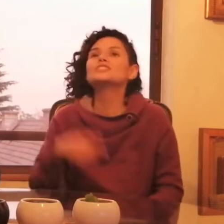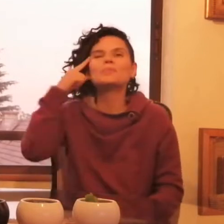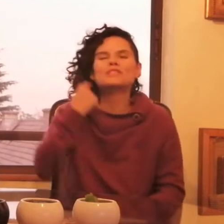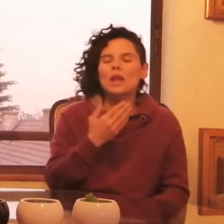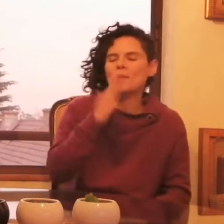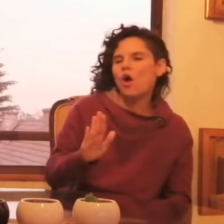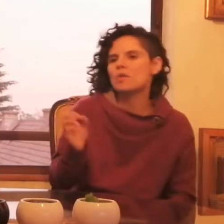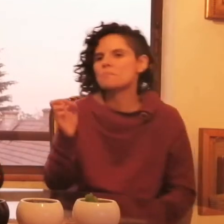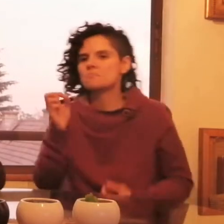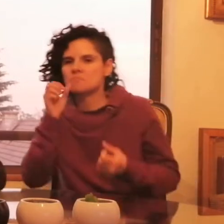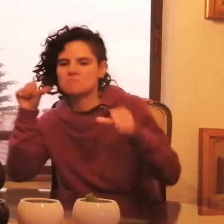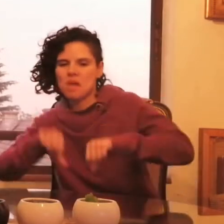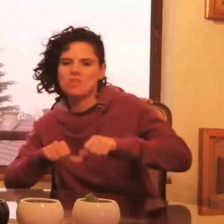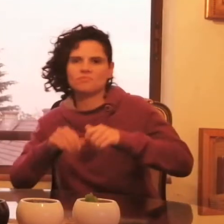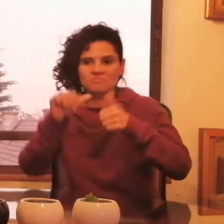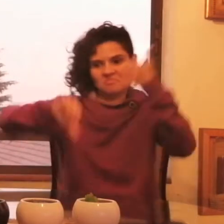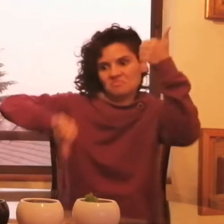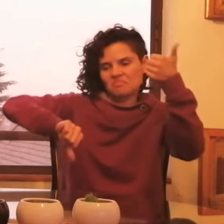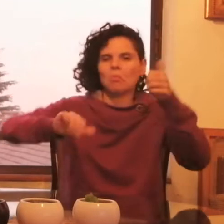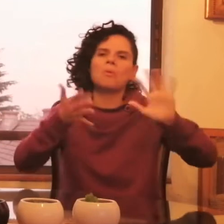pero normal